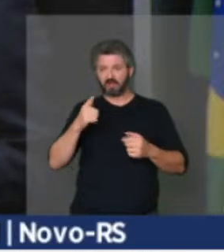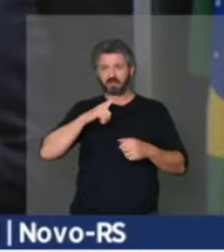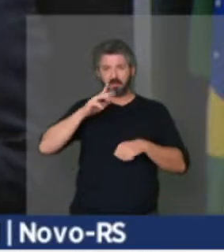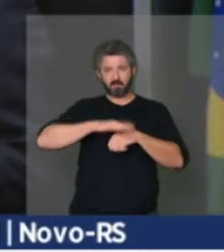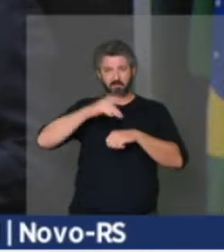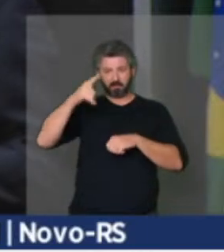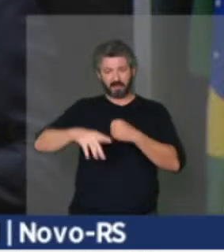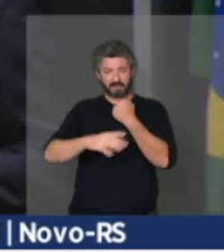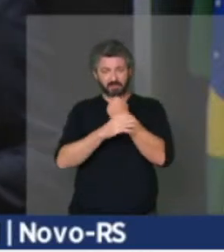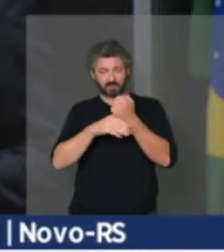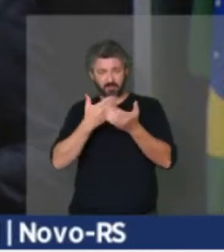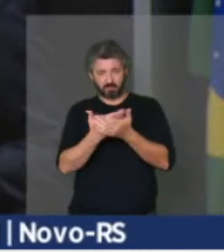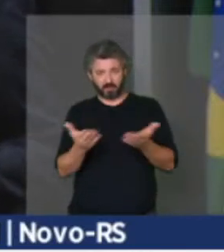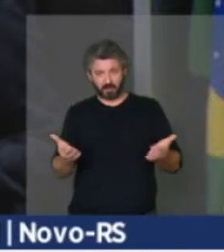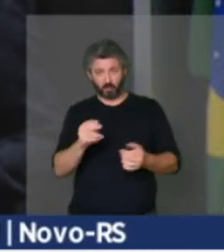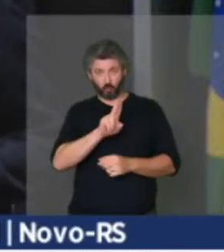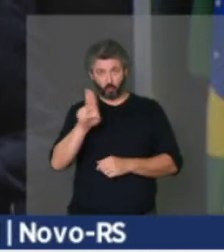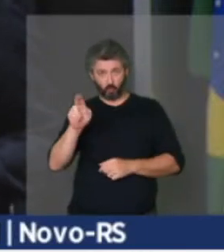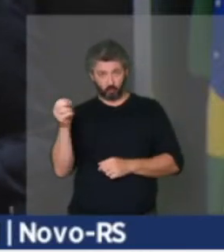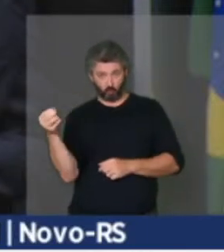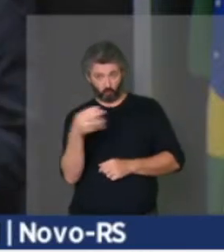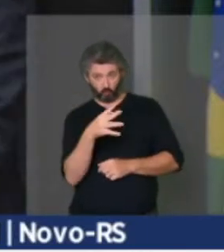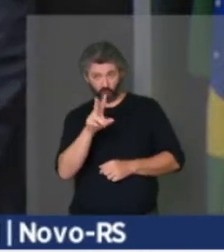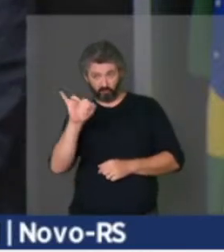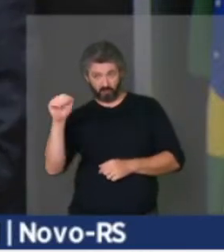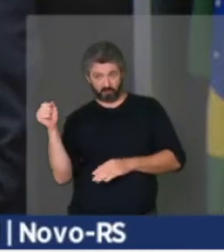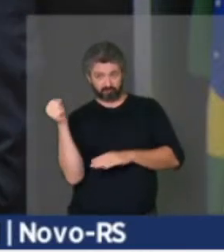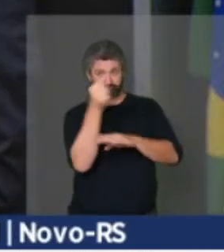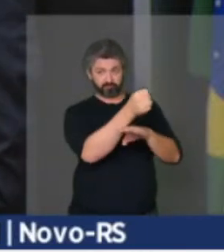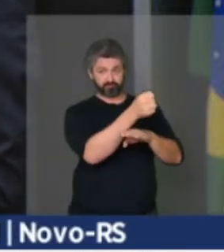NOME PROPOSTO?! ALGUÉM QUE TRARÁTALVEZ... MAIS BENESSES PARA AQUELES QUE QUEIRAM ESTAR, QUEREM ESTAR PRÓXIMO